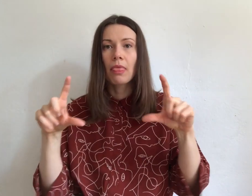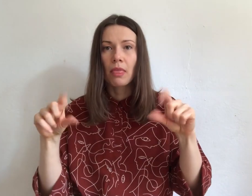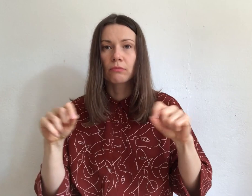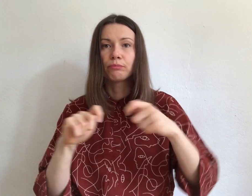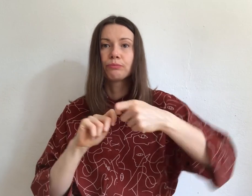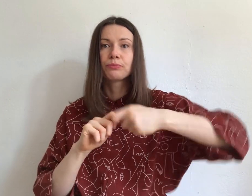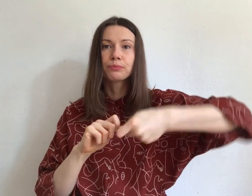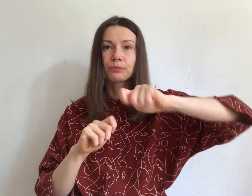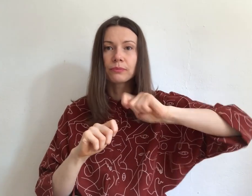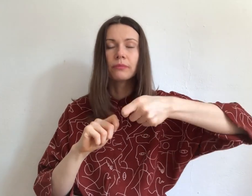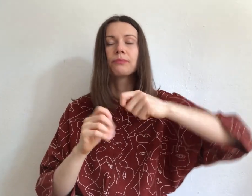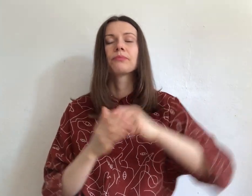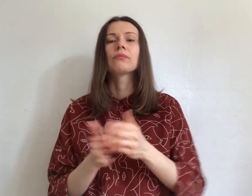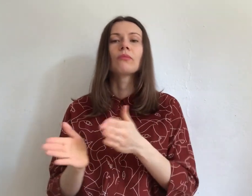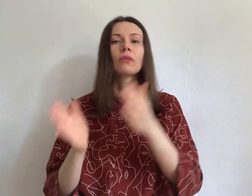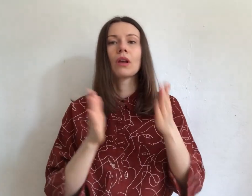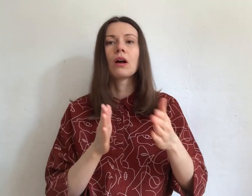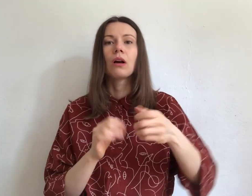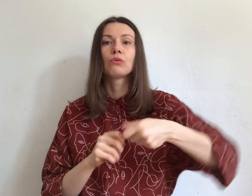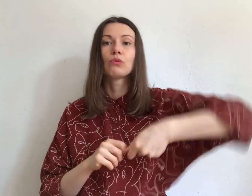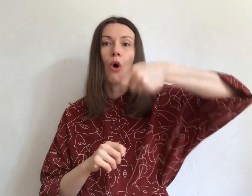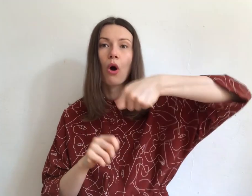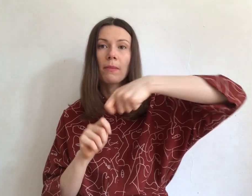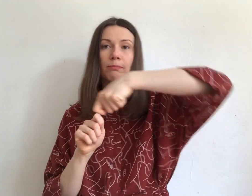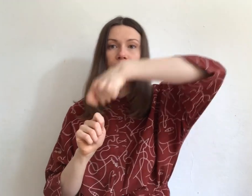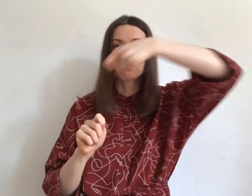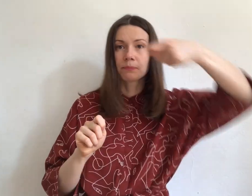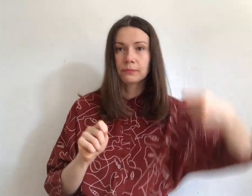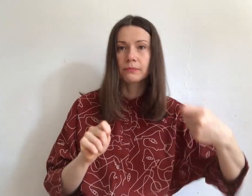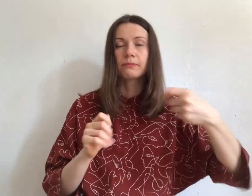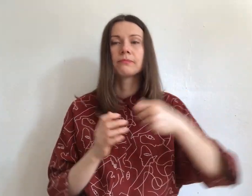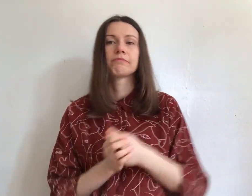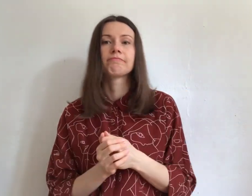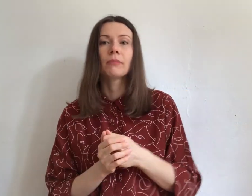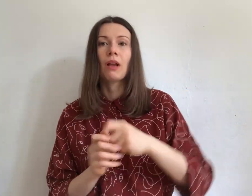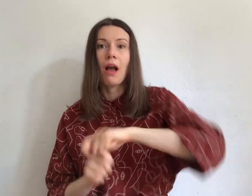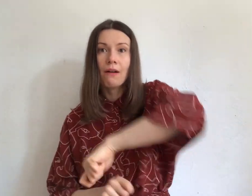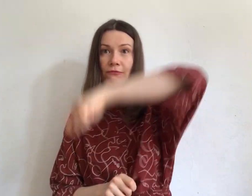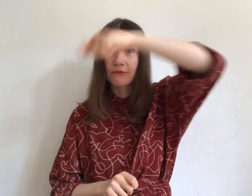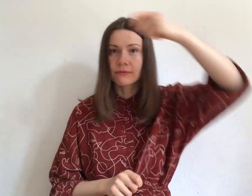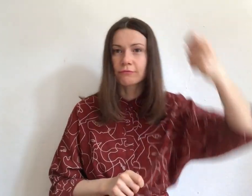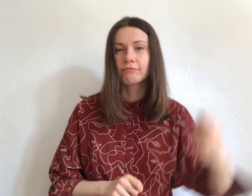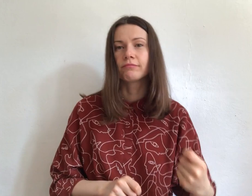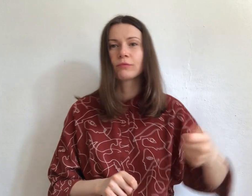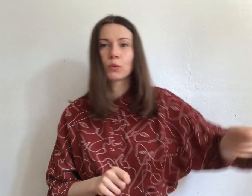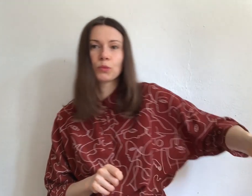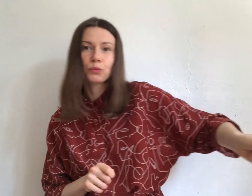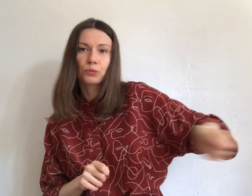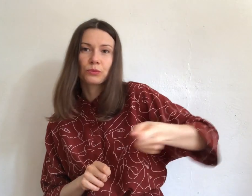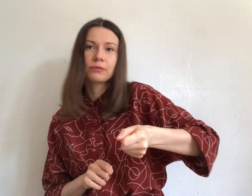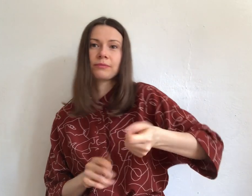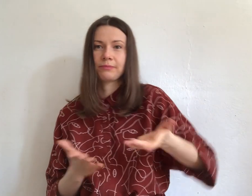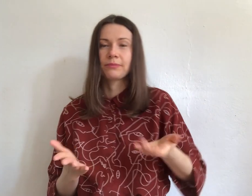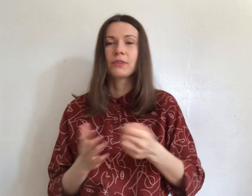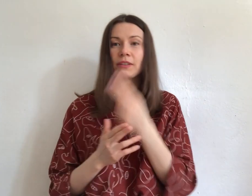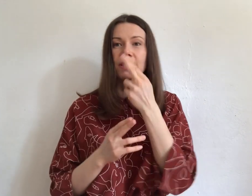na przykład pokazuję tu małą torebkę, średnią, większą taką podróżną na kółeczkach